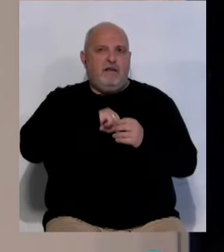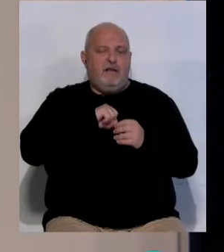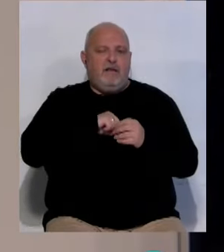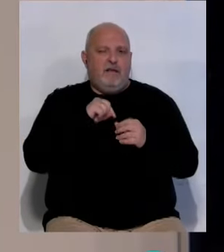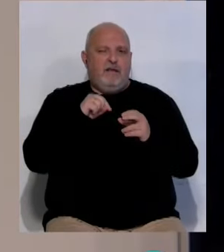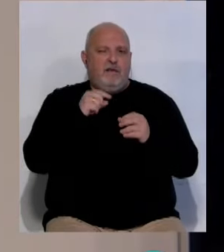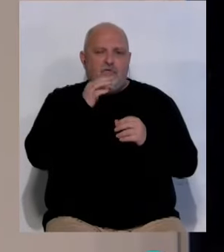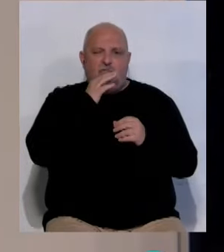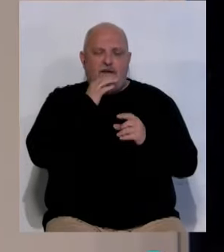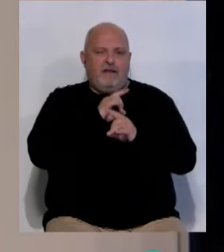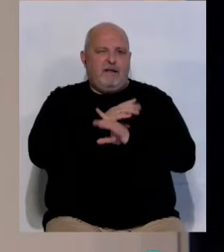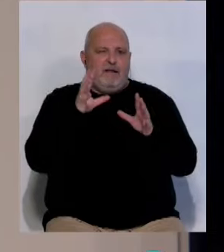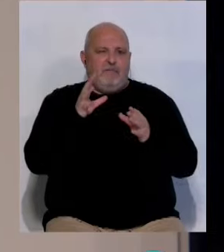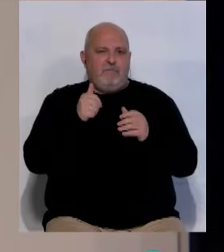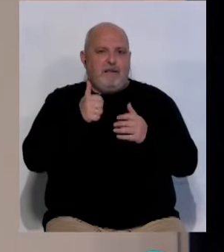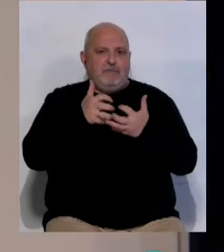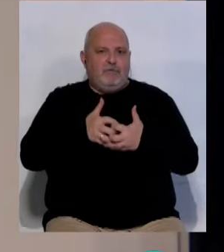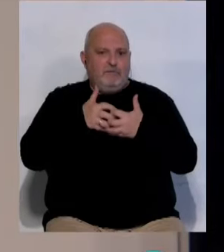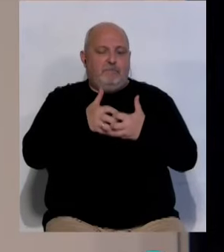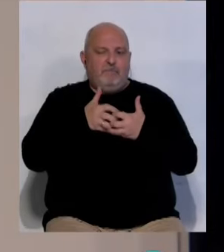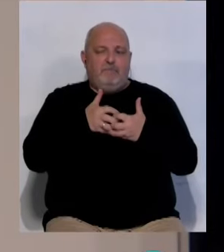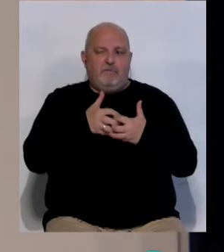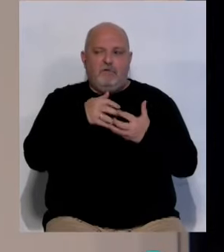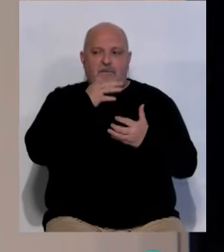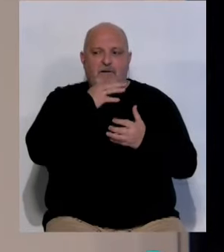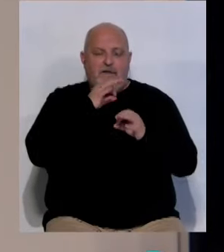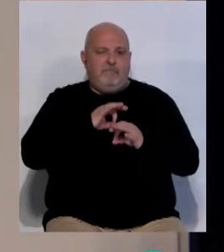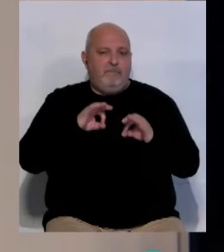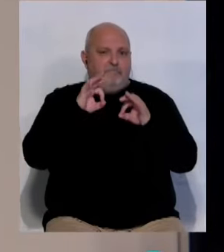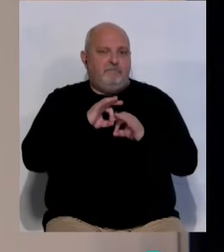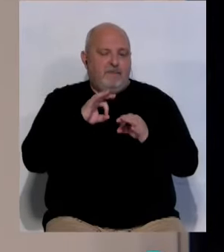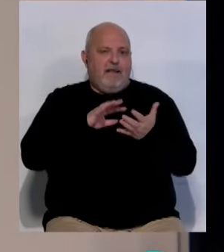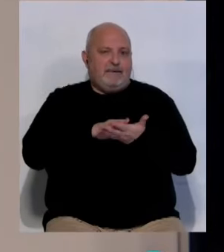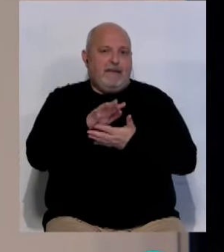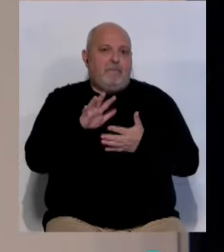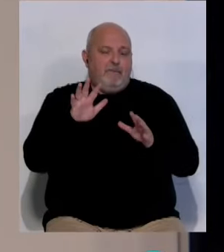caso que todavía hay que pulirla más porque no llegamos prácticamente en ataque pero la parcela